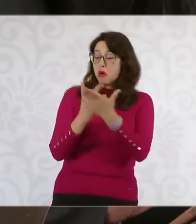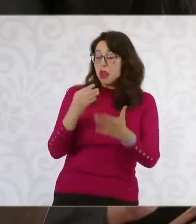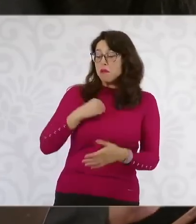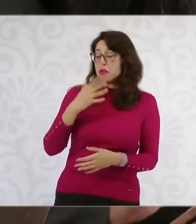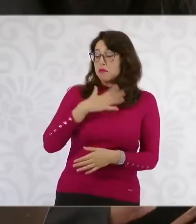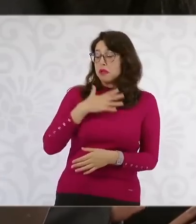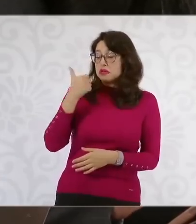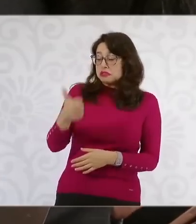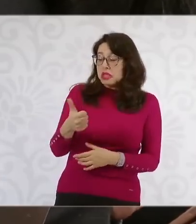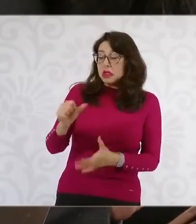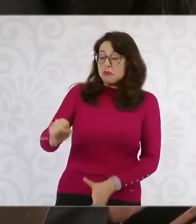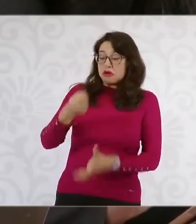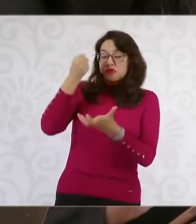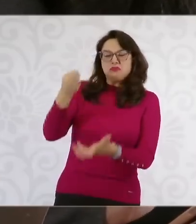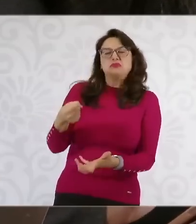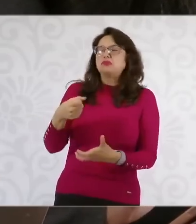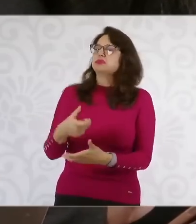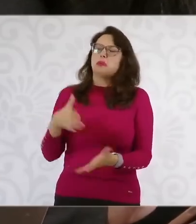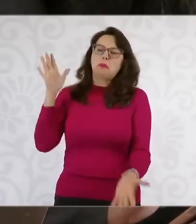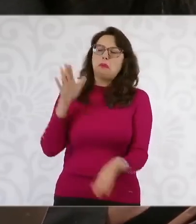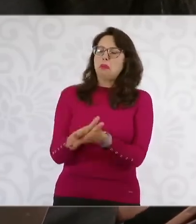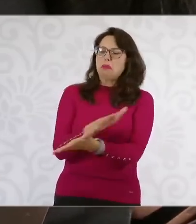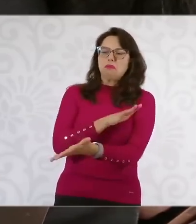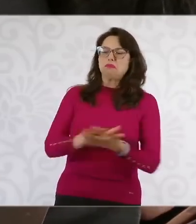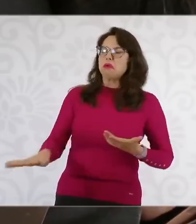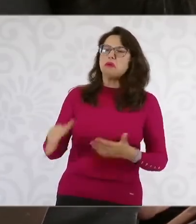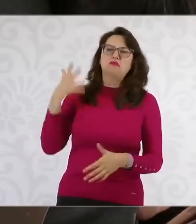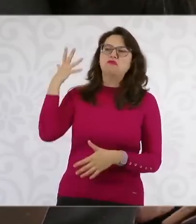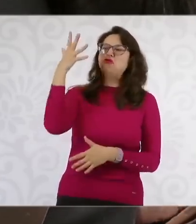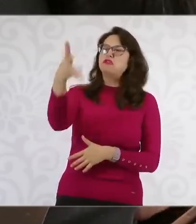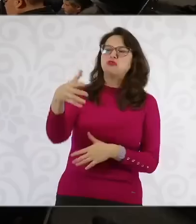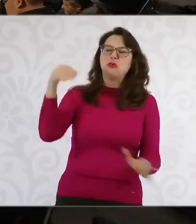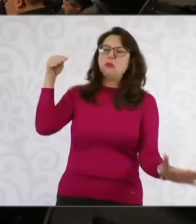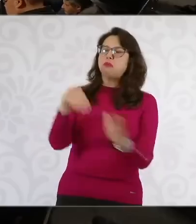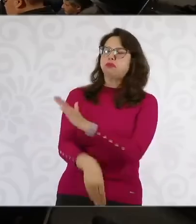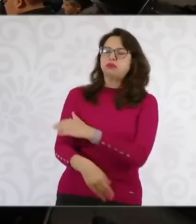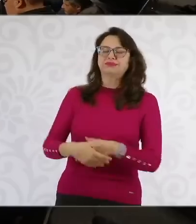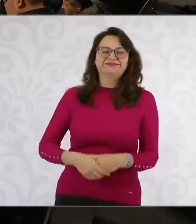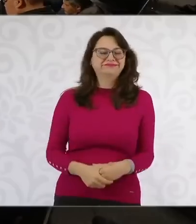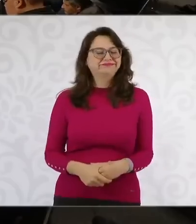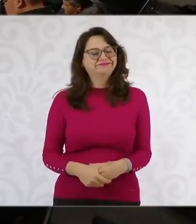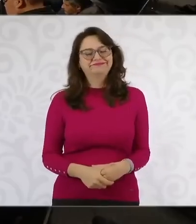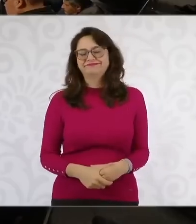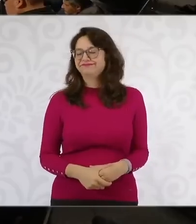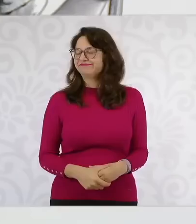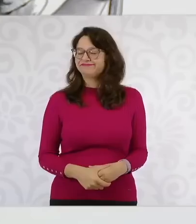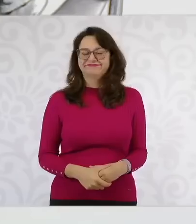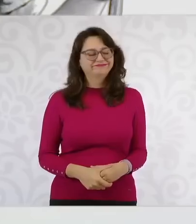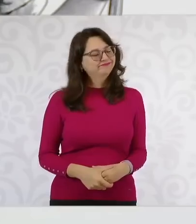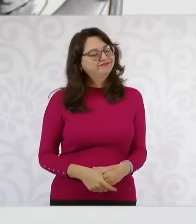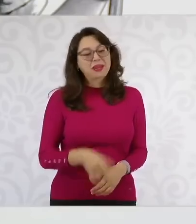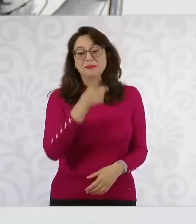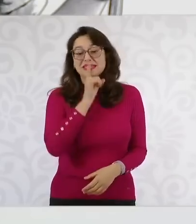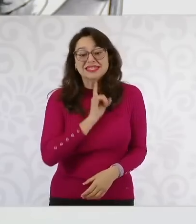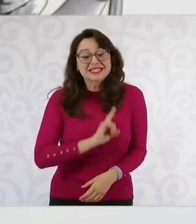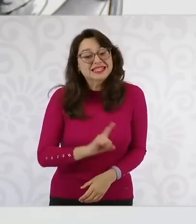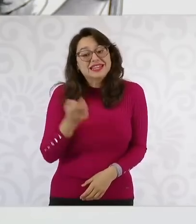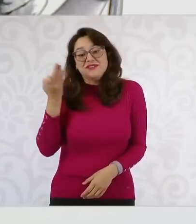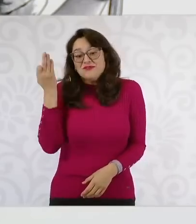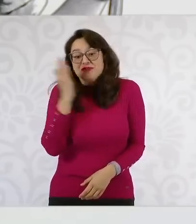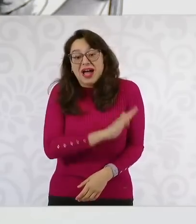ser insostenible este esquema Qué responder a esos señalamientos Pues que es falso son